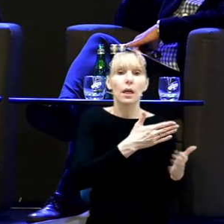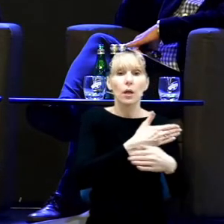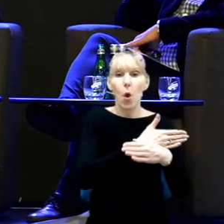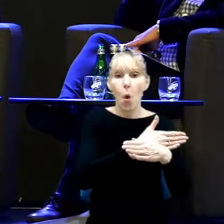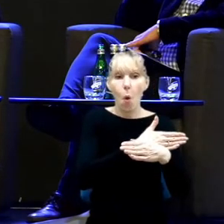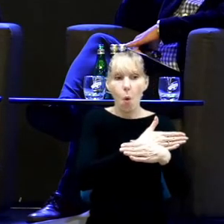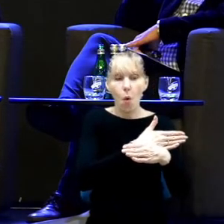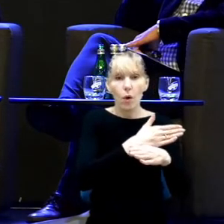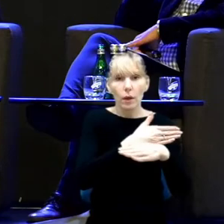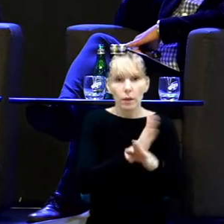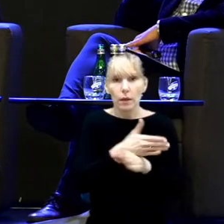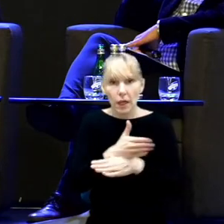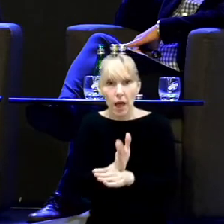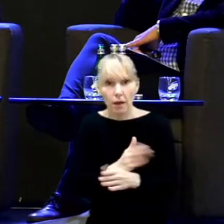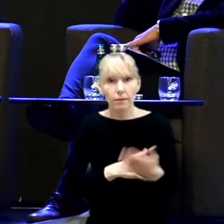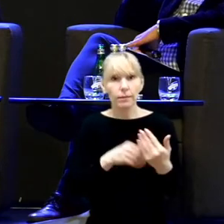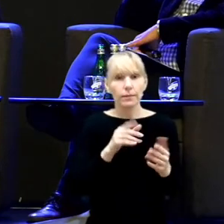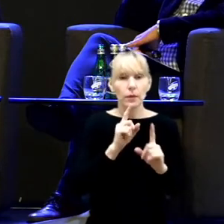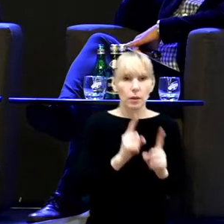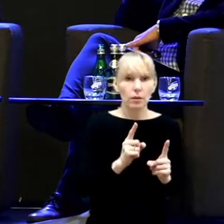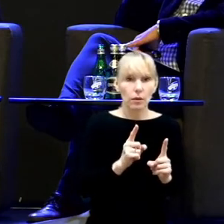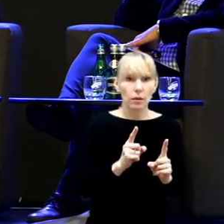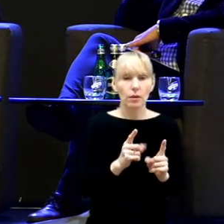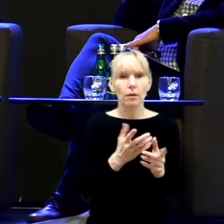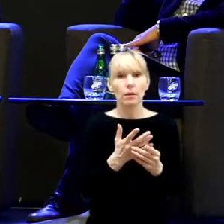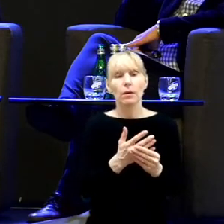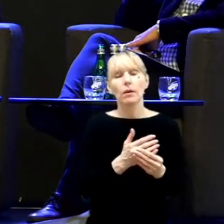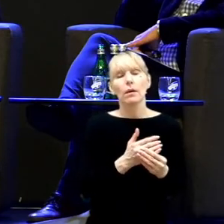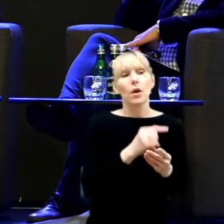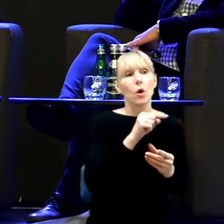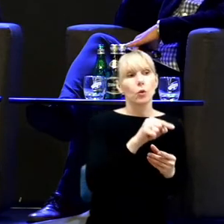Próbujemy go twardą ręką regulować i nie wprowadzać tam konkurencji.